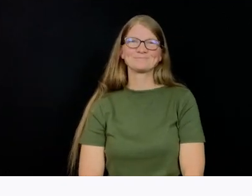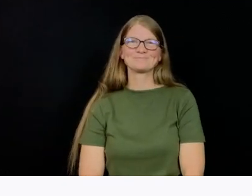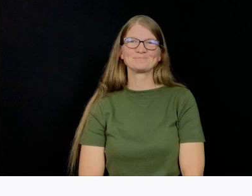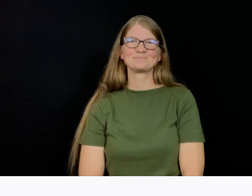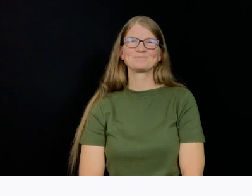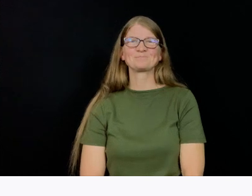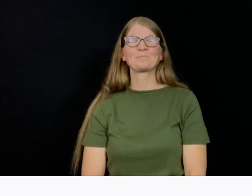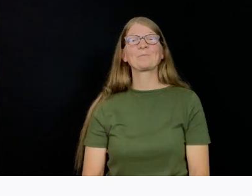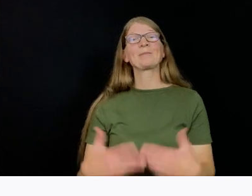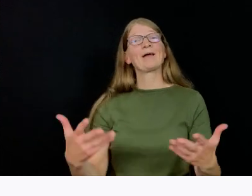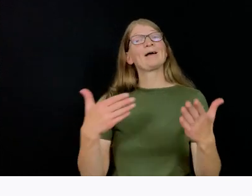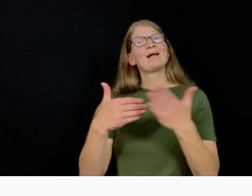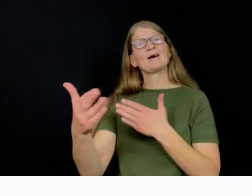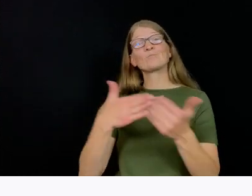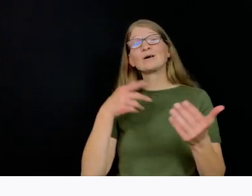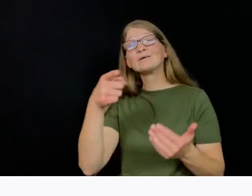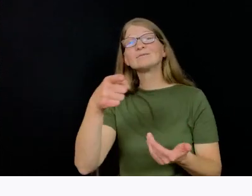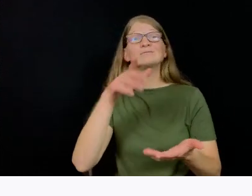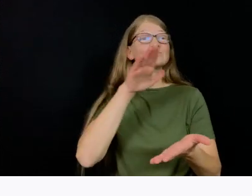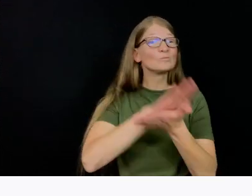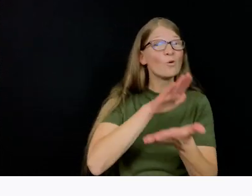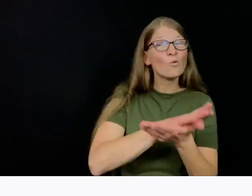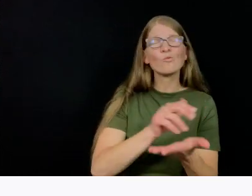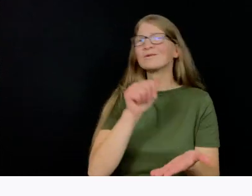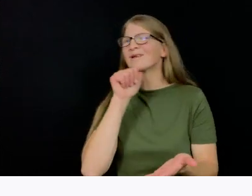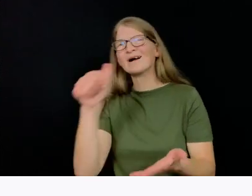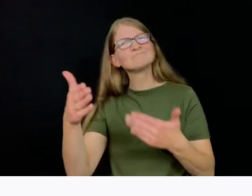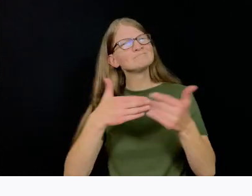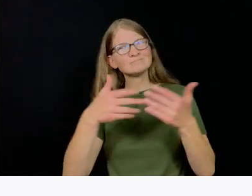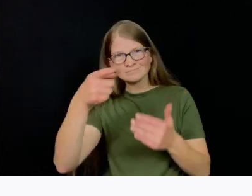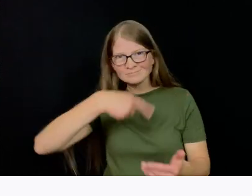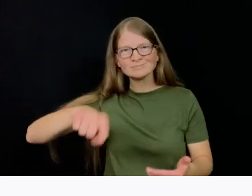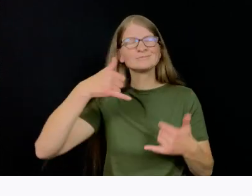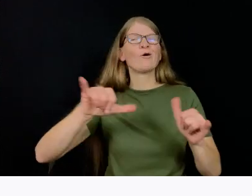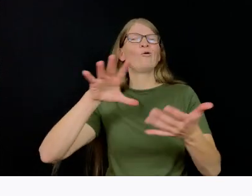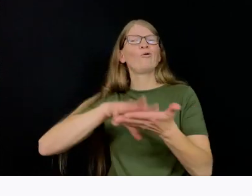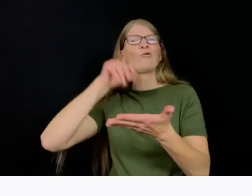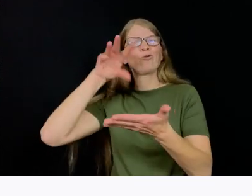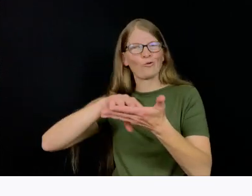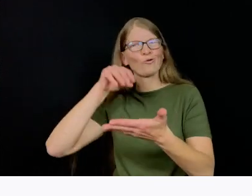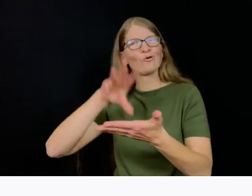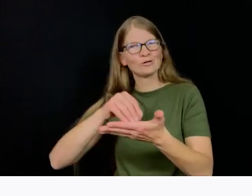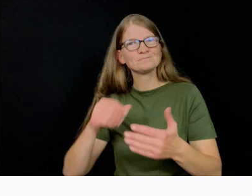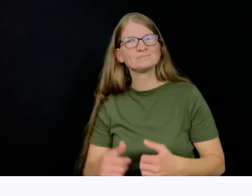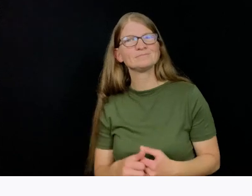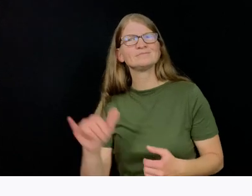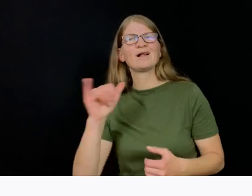أبارنا: سواء كنا في المدرسة أم لا فنحن جميعًا تواقون للمعرفة ولدينا جميعًا أسئلة بشأن العالم